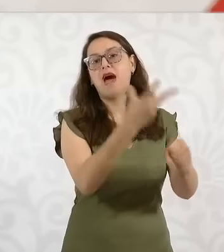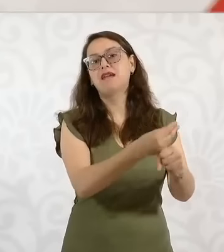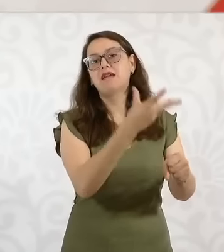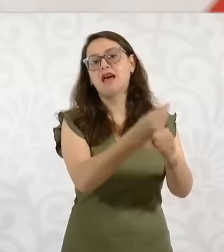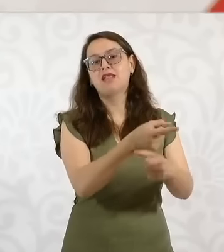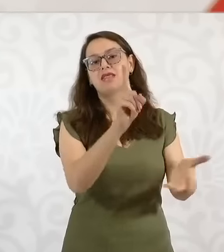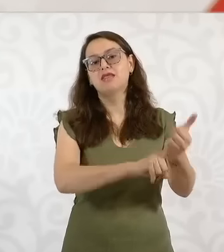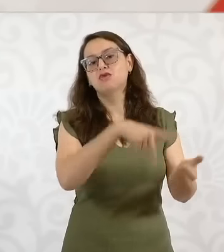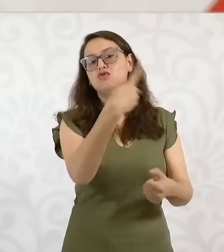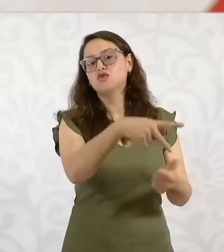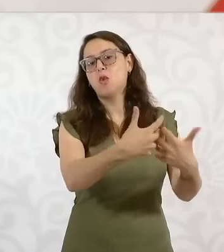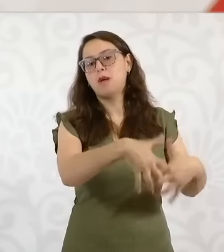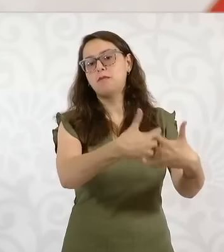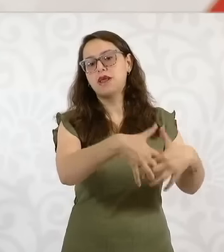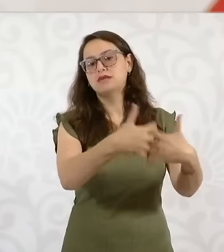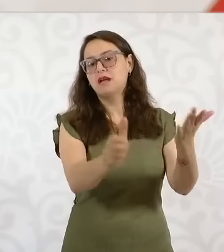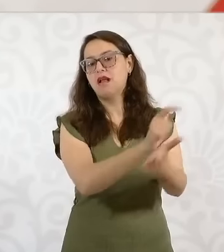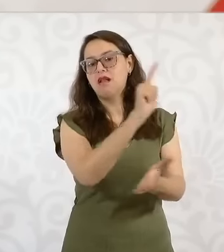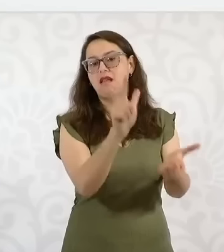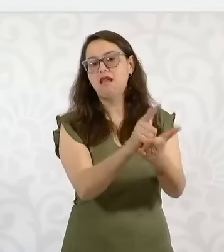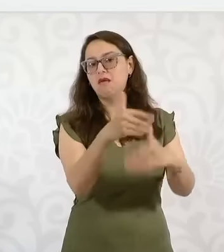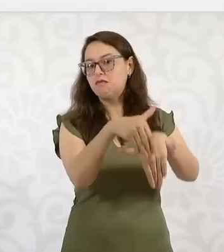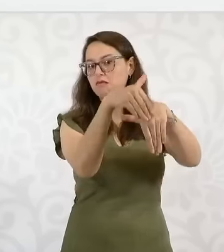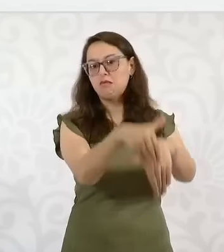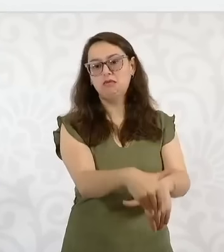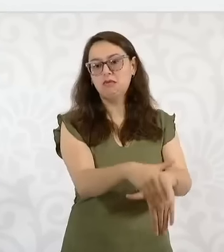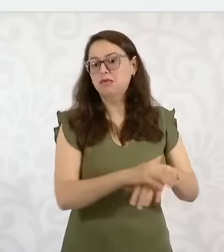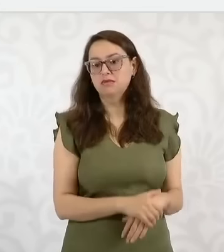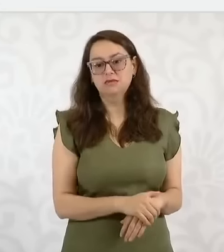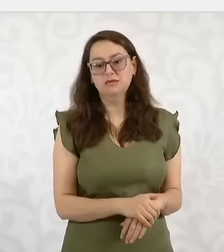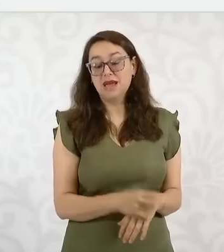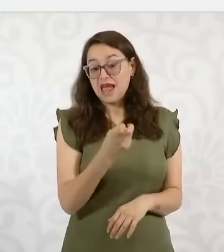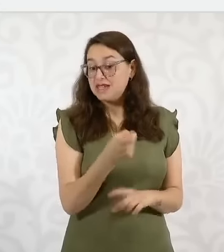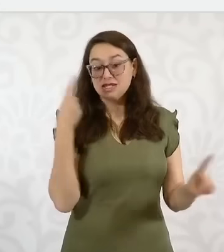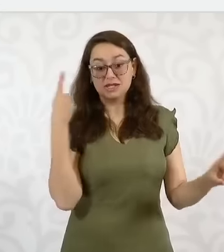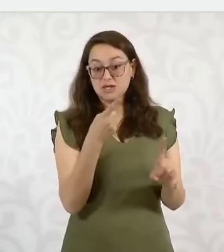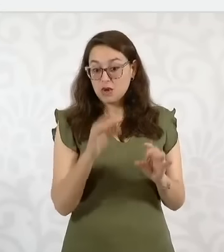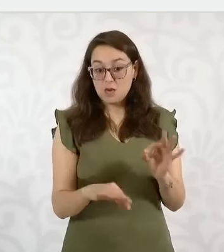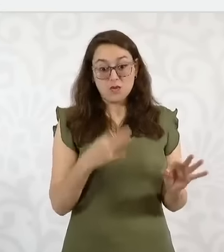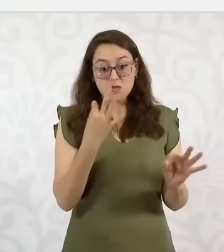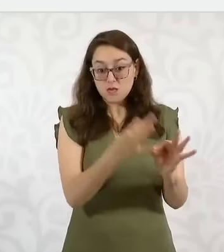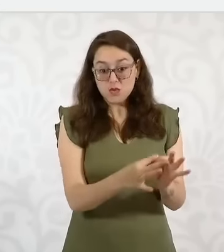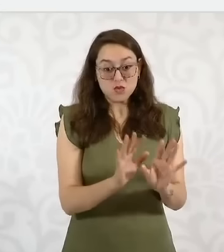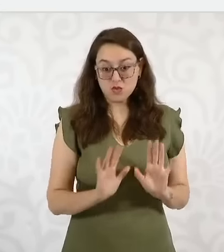con la ley. Entonces, ese es el objetivo y en ese sentido lo estamos viendo desde una perspectiva